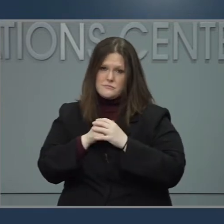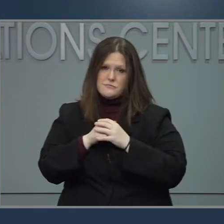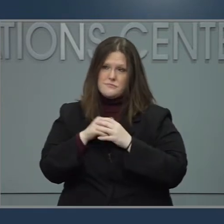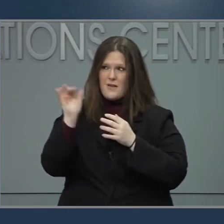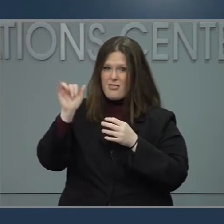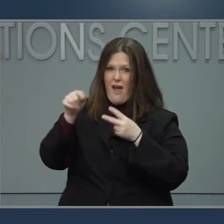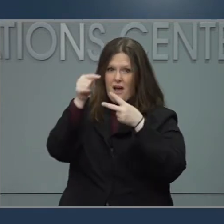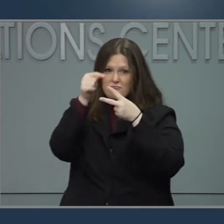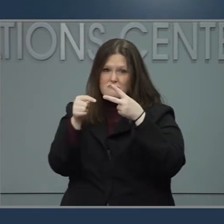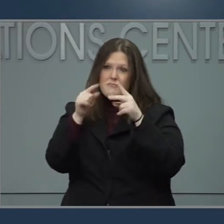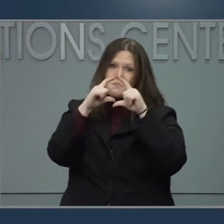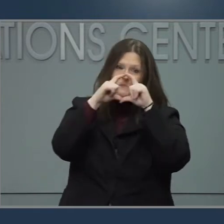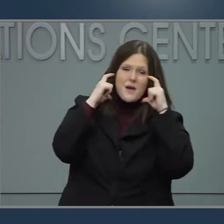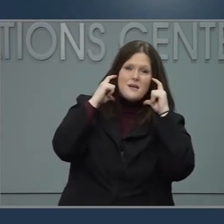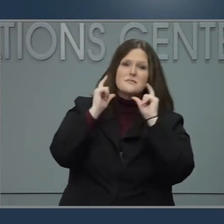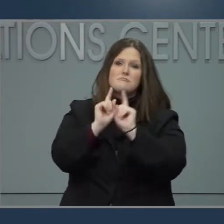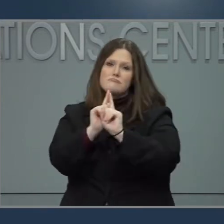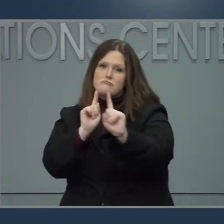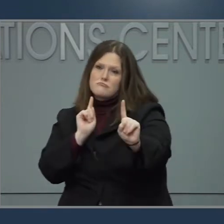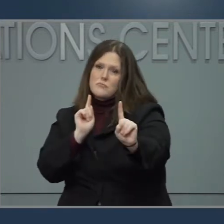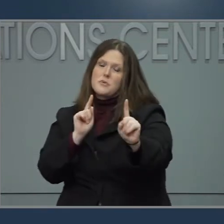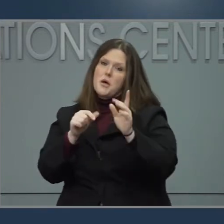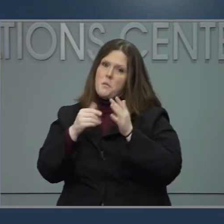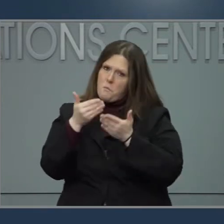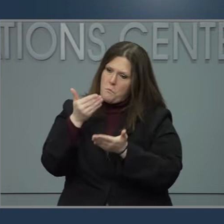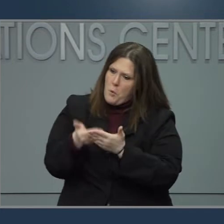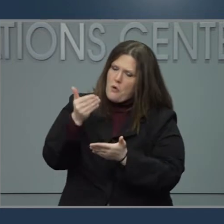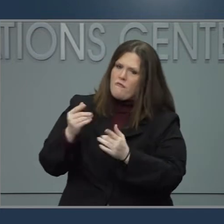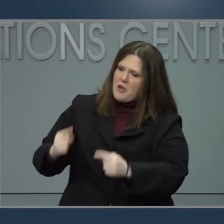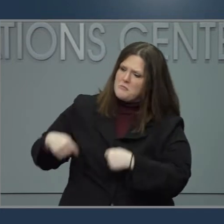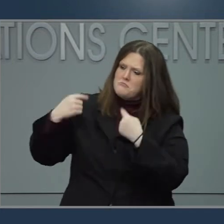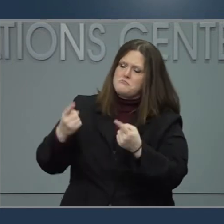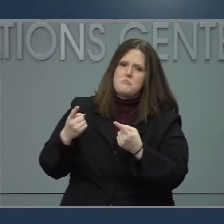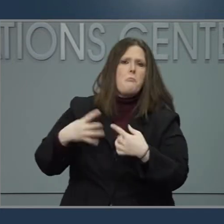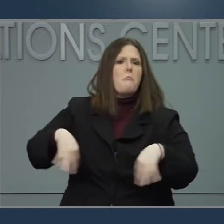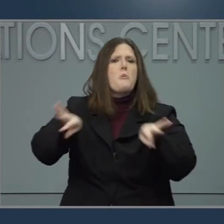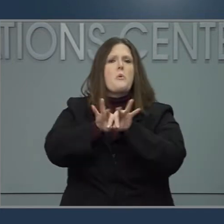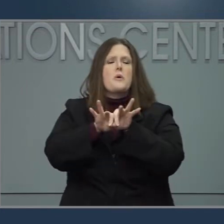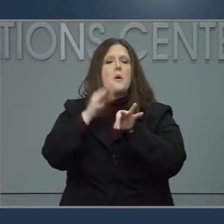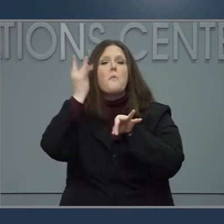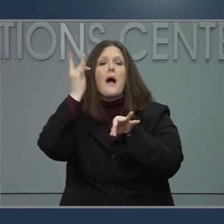y estos protocolos comprobados de seguridad son vitales, ya que el virus sigue presente